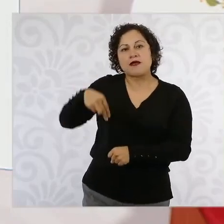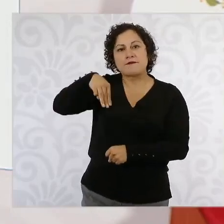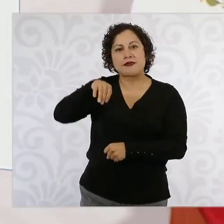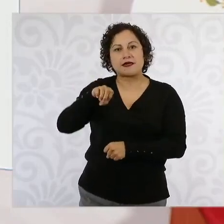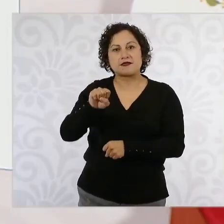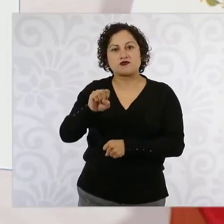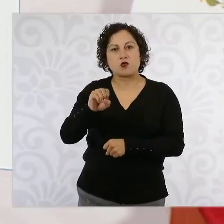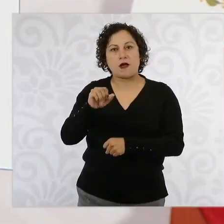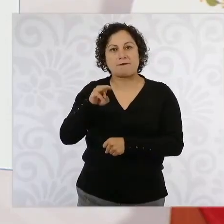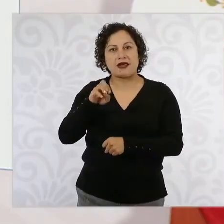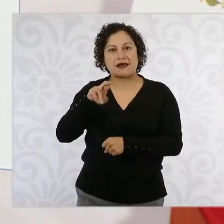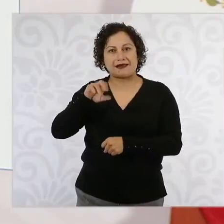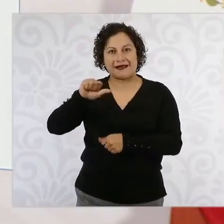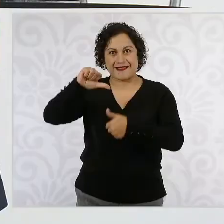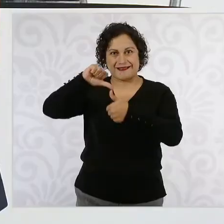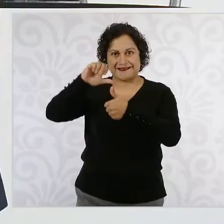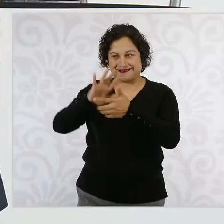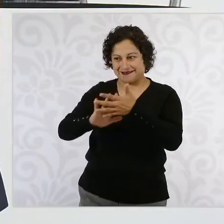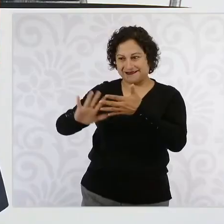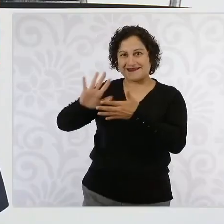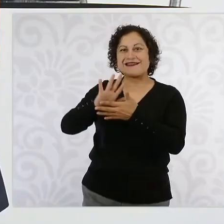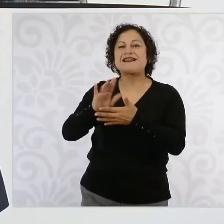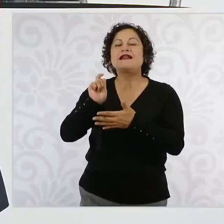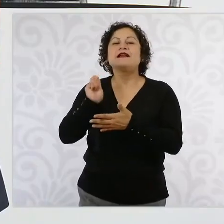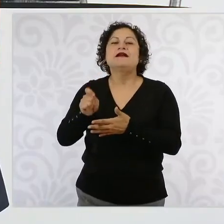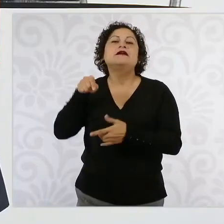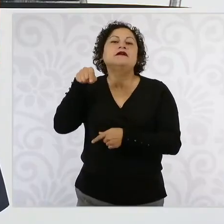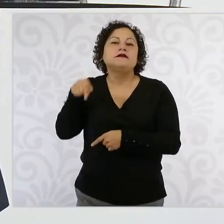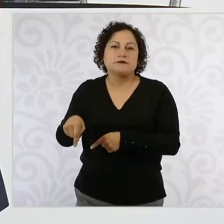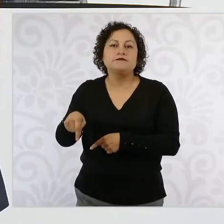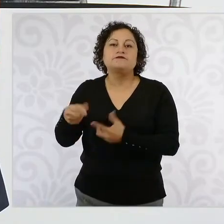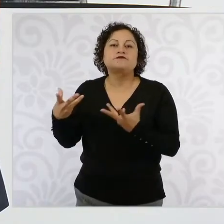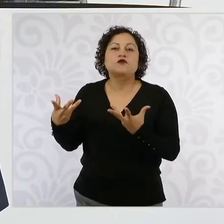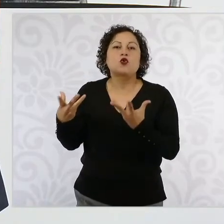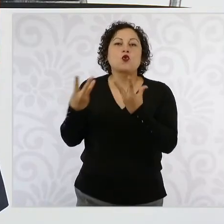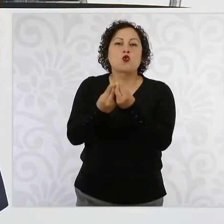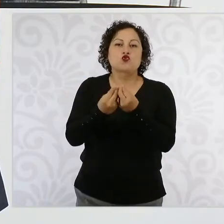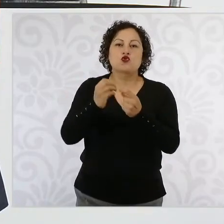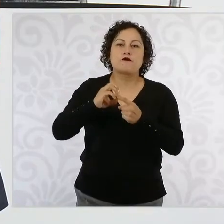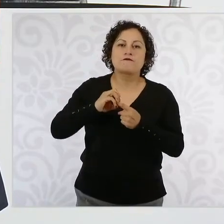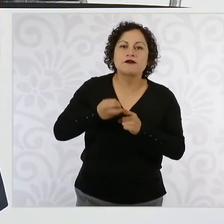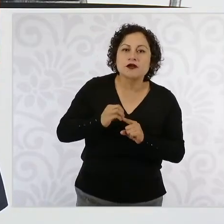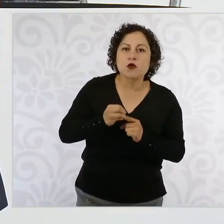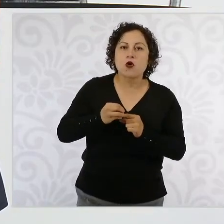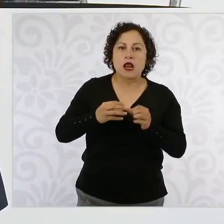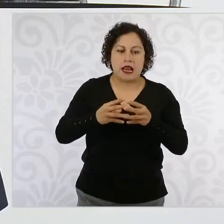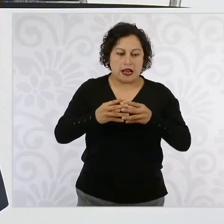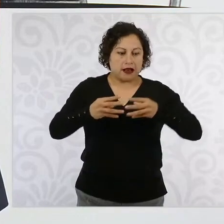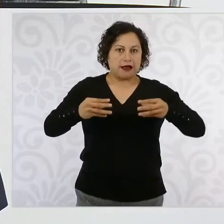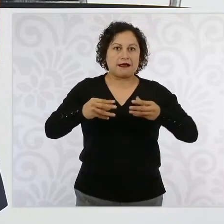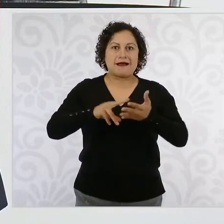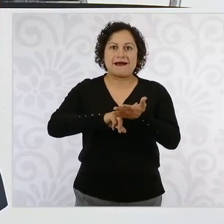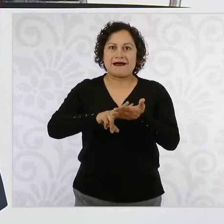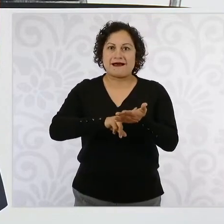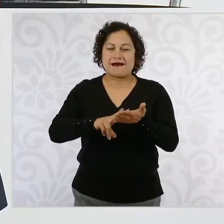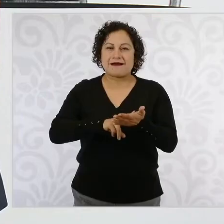con el frijol y la calabaza que en algunos pueblos constituyen una suerte de Trinidad